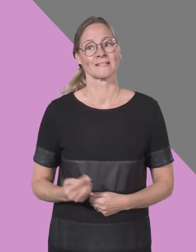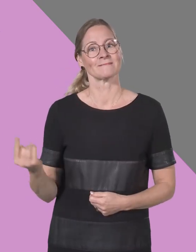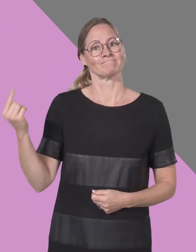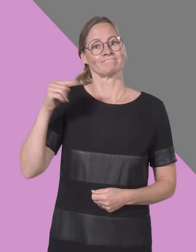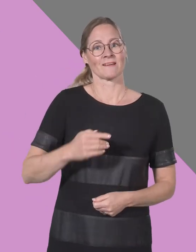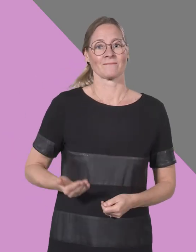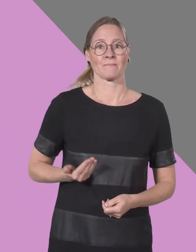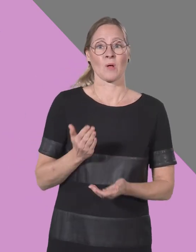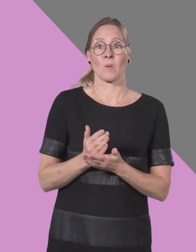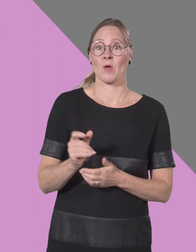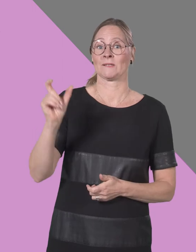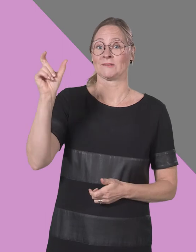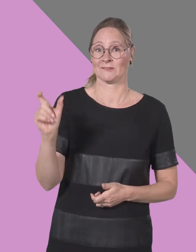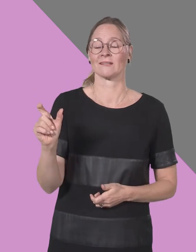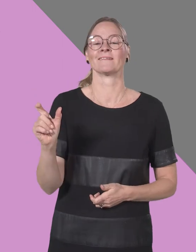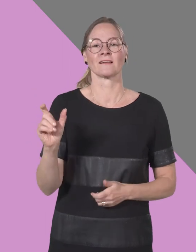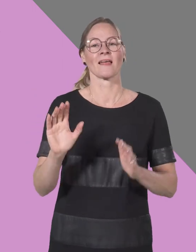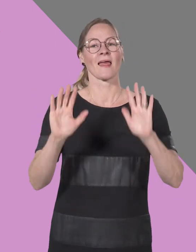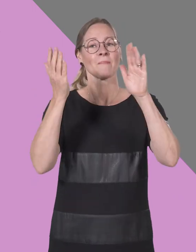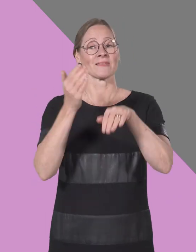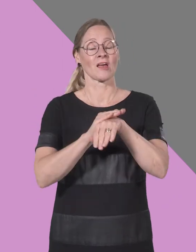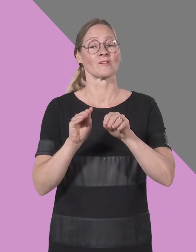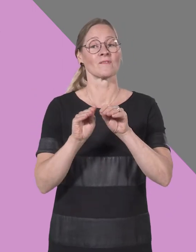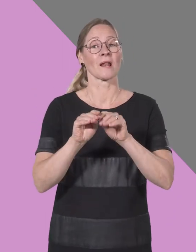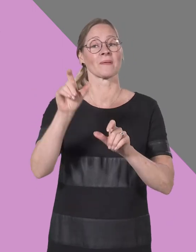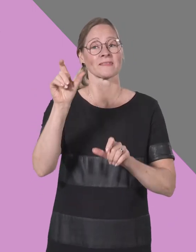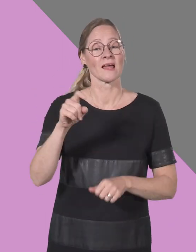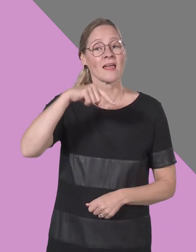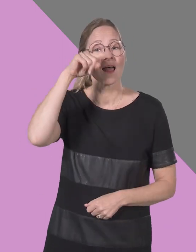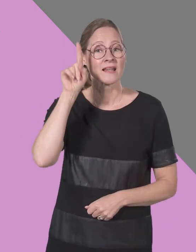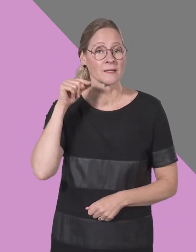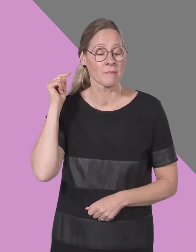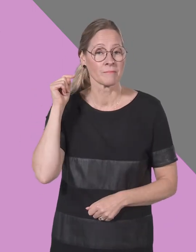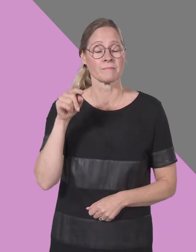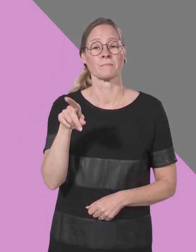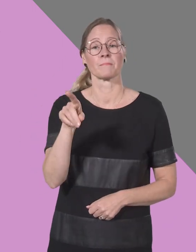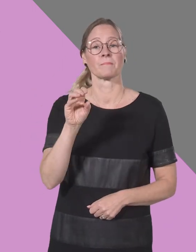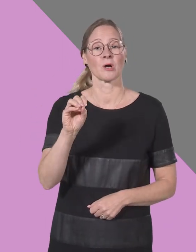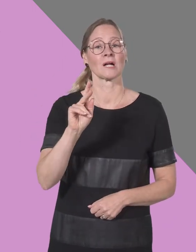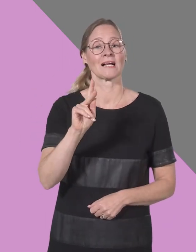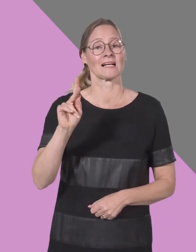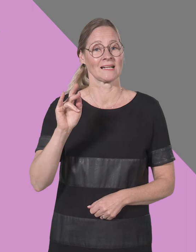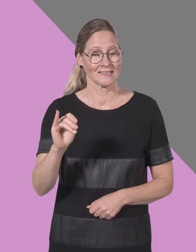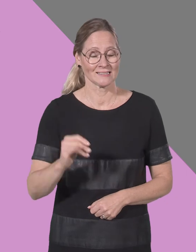Vierailevana luennoitsijana toimii elämäntaidon valmentaja Elina Pokki.